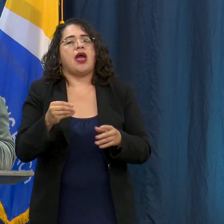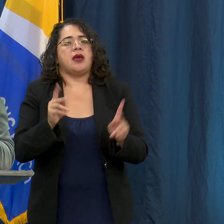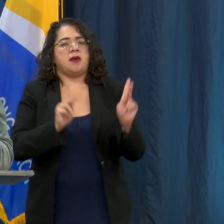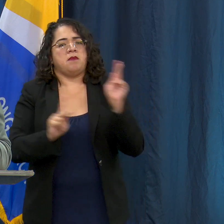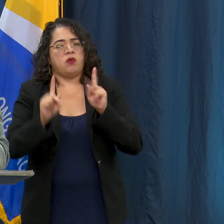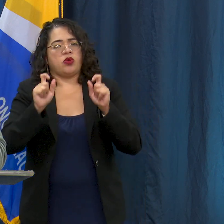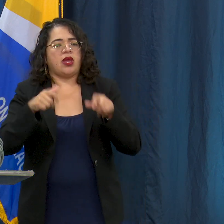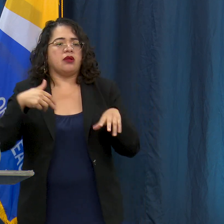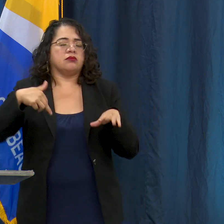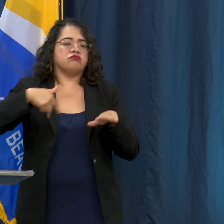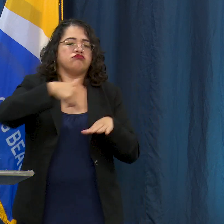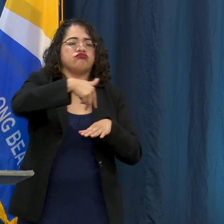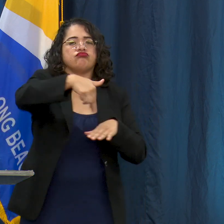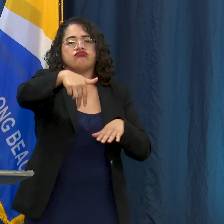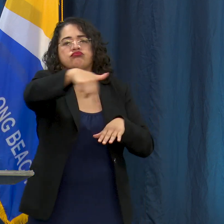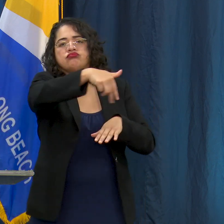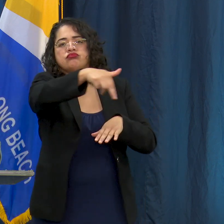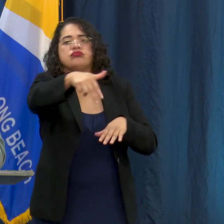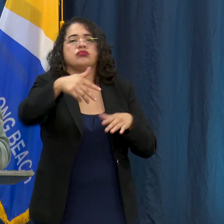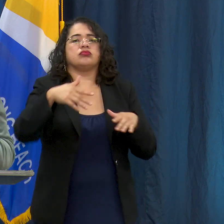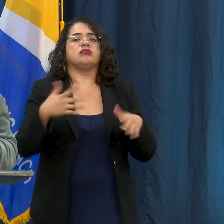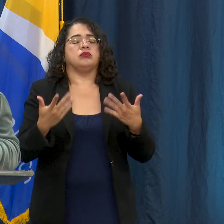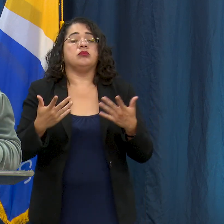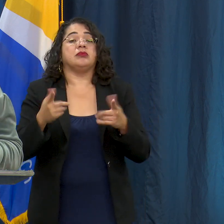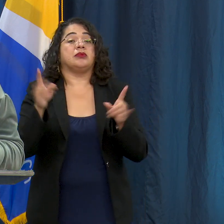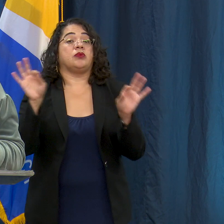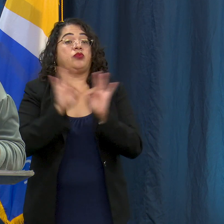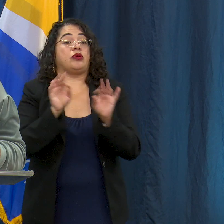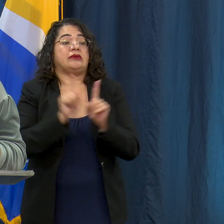permanece n física meant a distance e ADO's lo cual es muy importante para